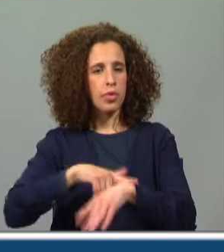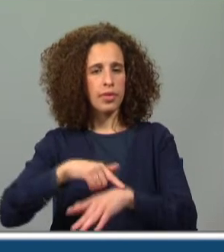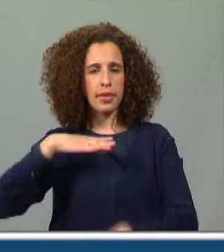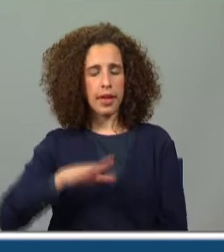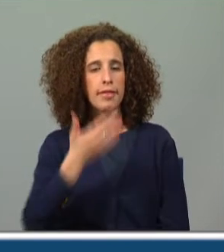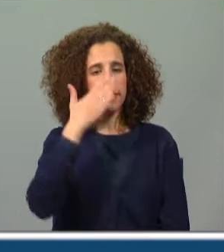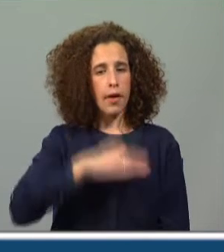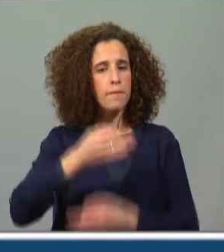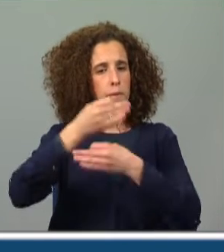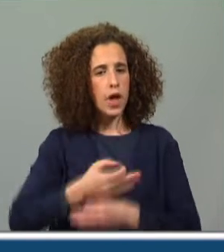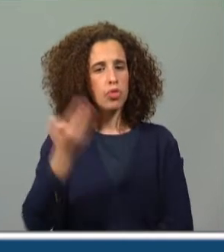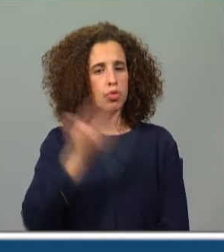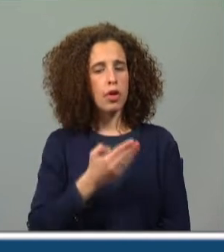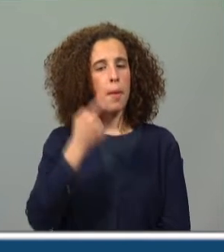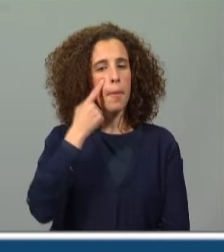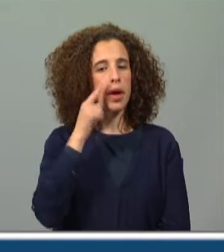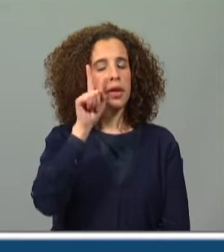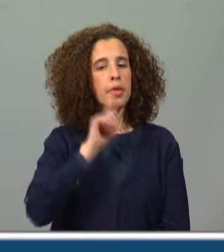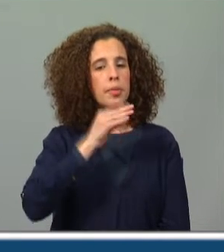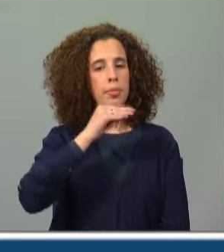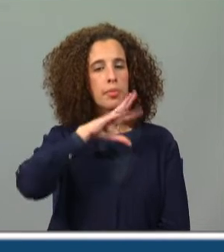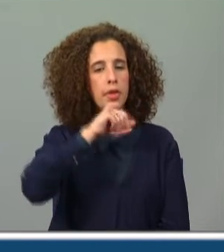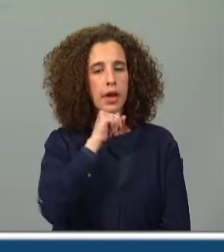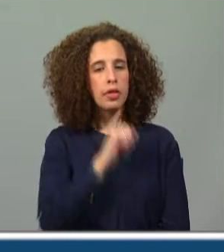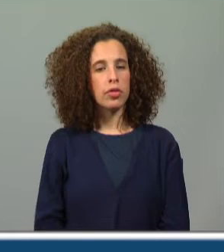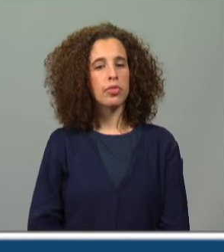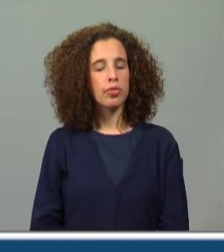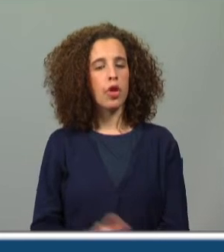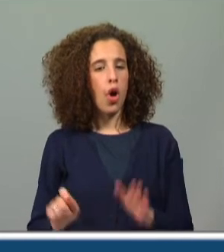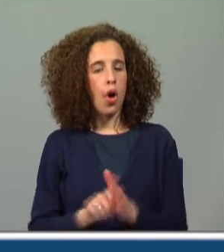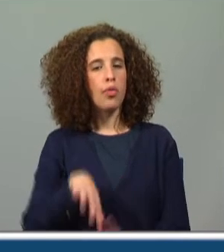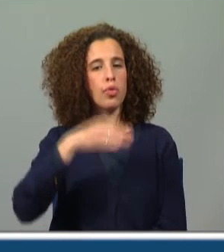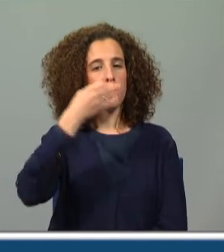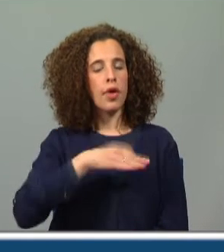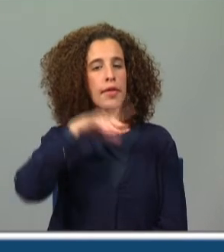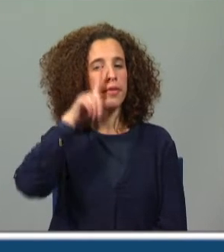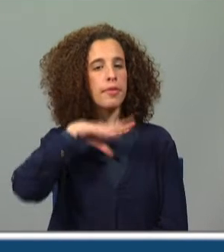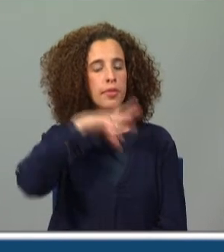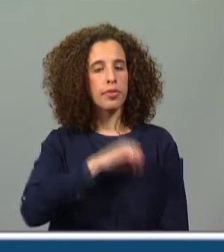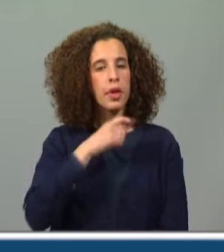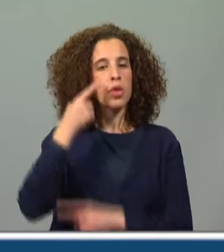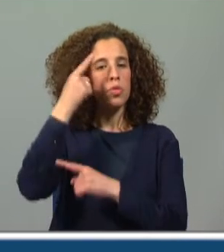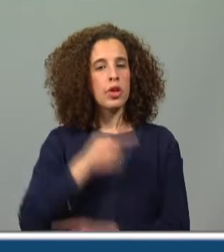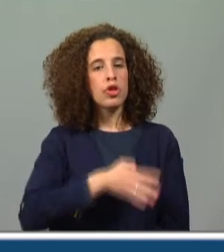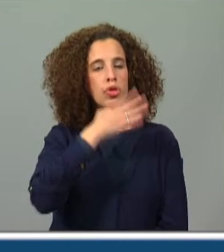justa mostra que a mãe da menina condenava o comportamento da filha 公平表明女孩的母親譴責女兒的行為 vamos continuar a apresentar a justificações possíveis para as palavras 我們將繼續呈現可能的理由